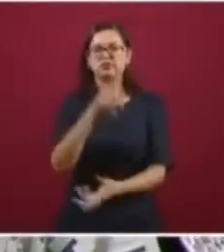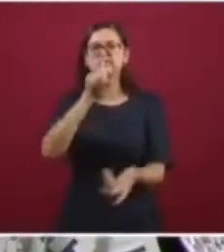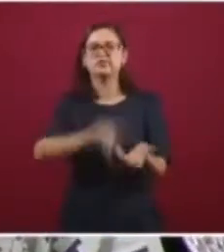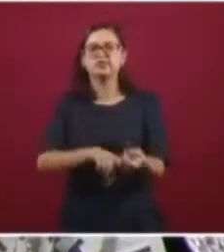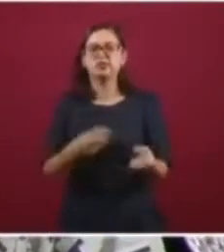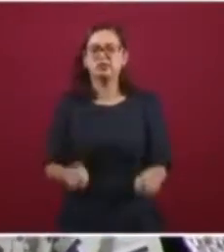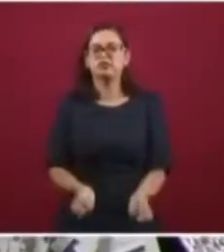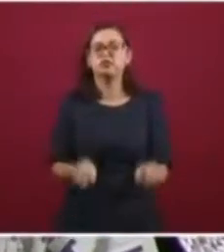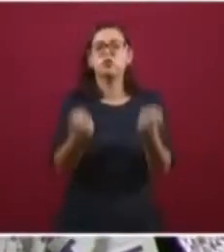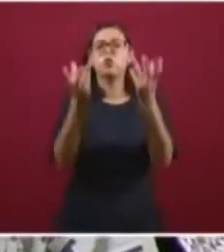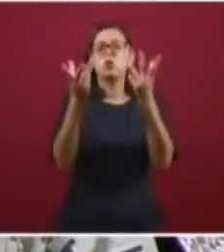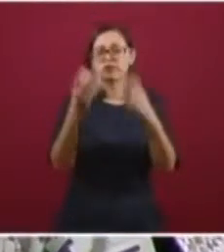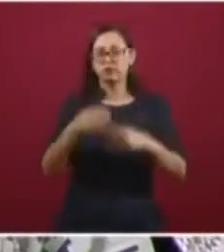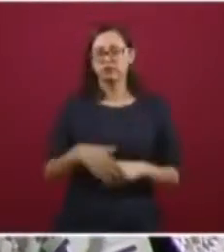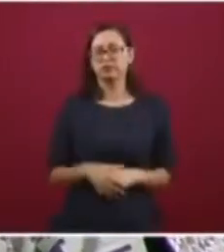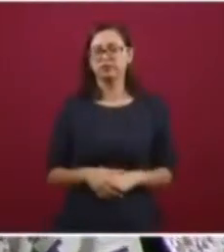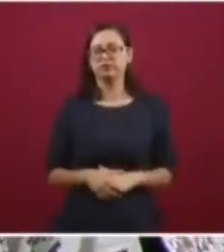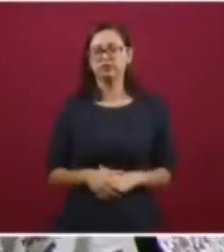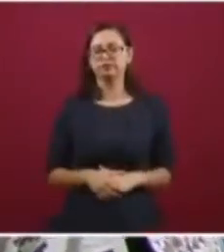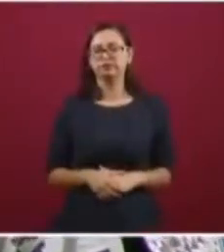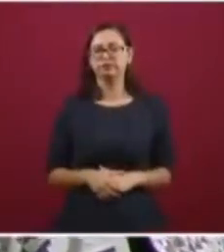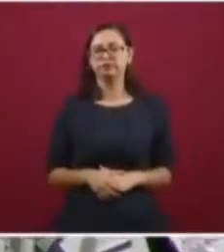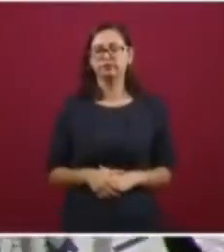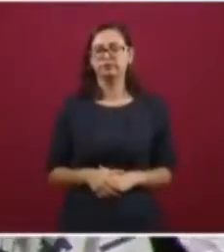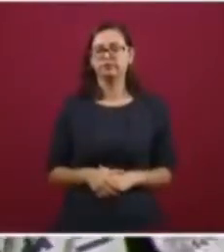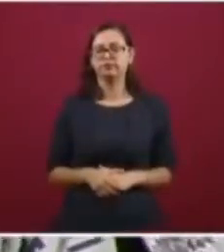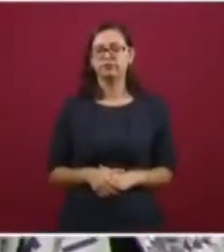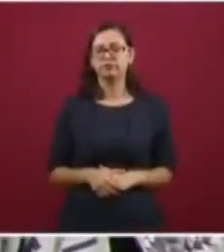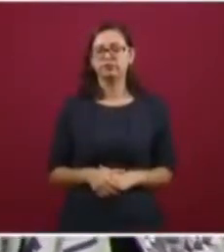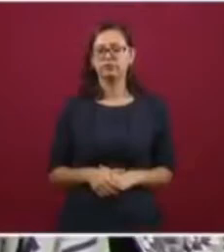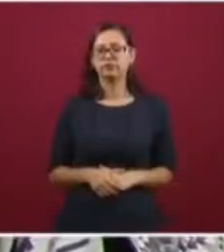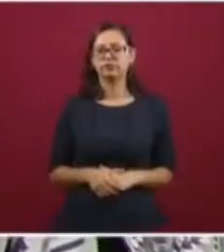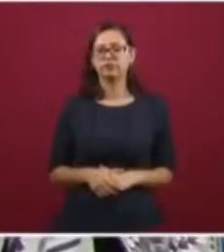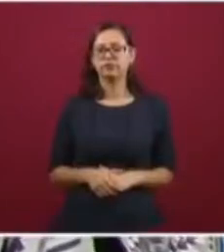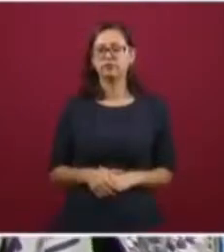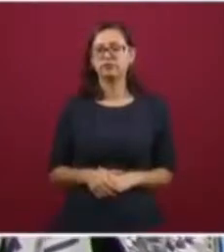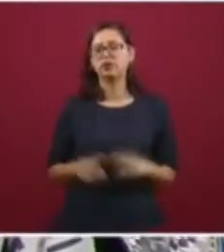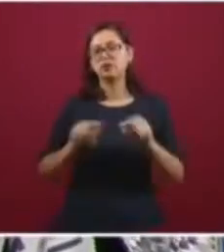en cuántas coordinaciones territoriales está divido los efectivos de la Guardia Nacional